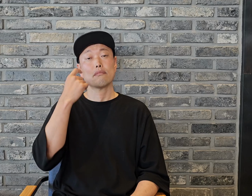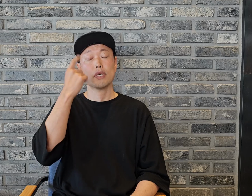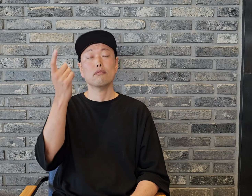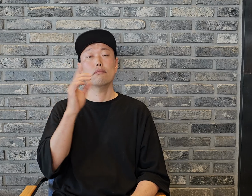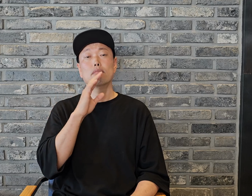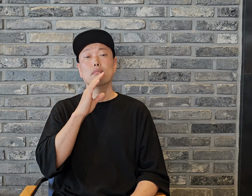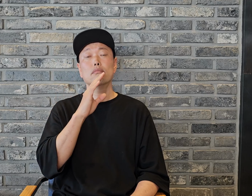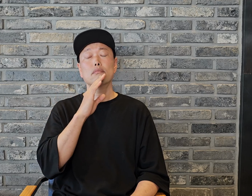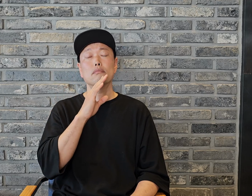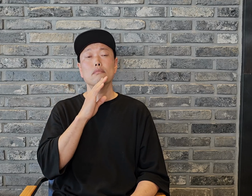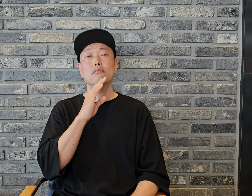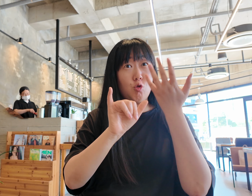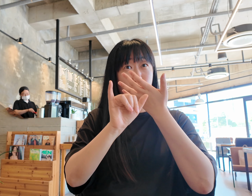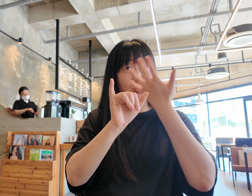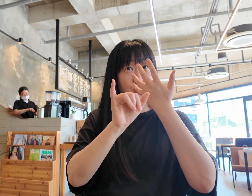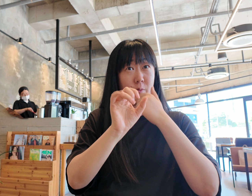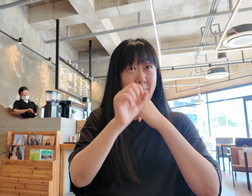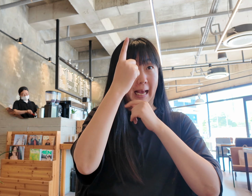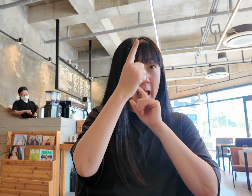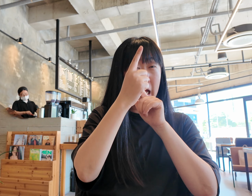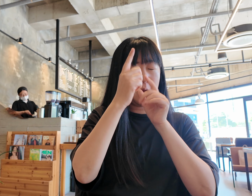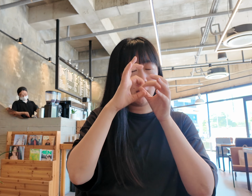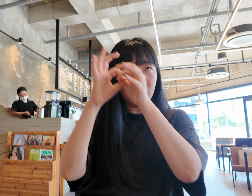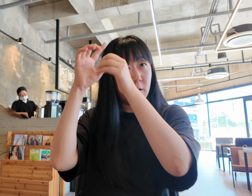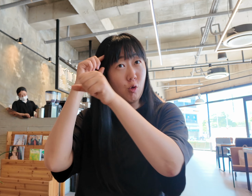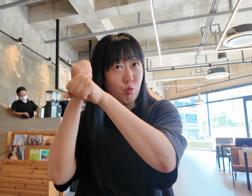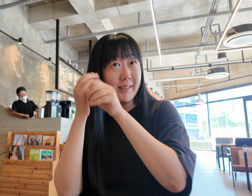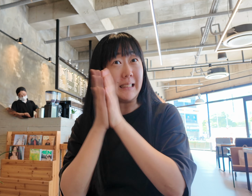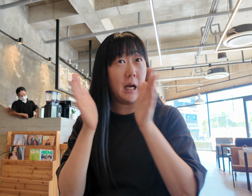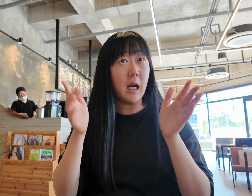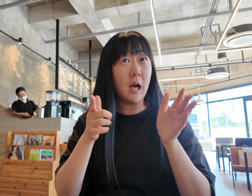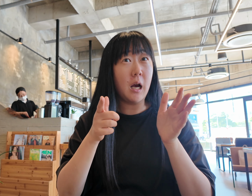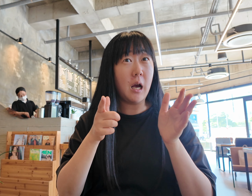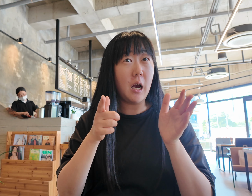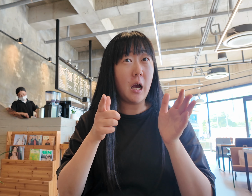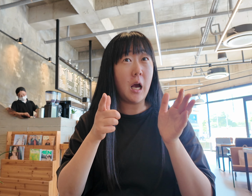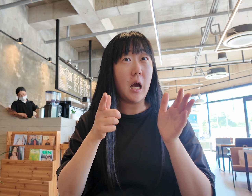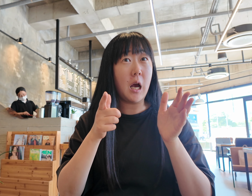Así es. ¿Comenzaste tu investigación mientras hacías YouTube?